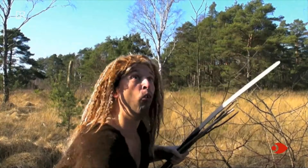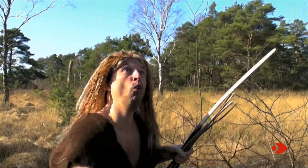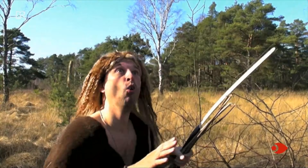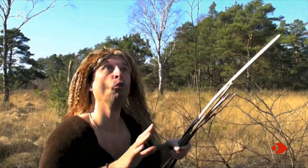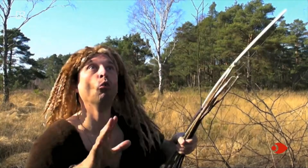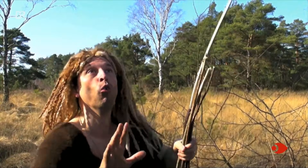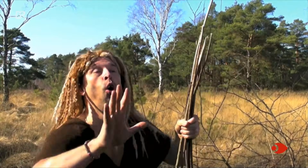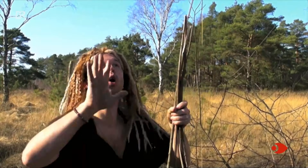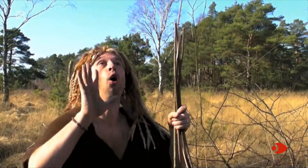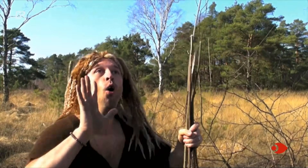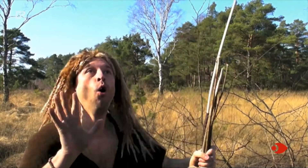Uh, oh!